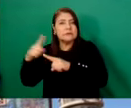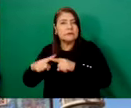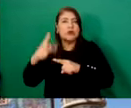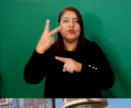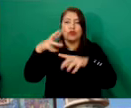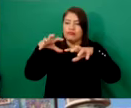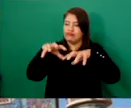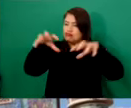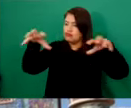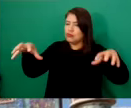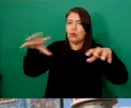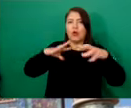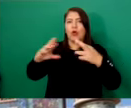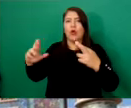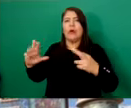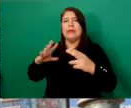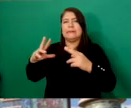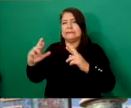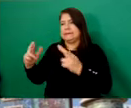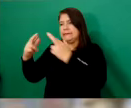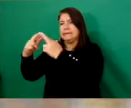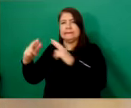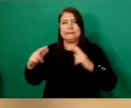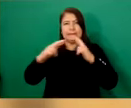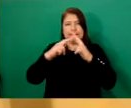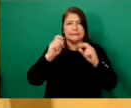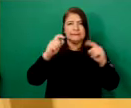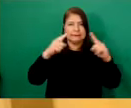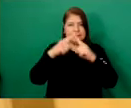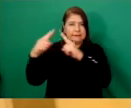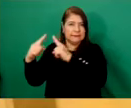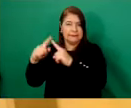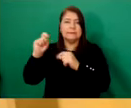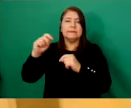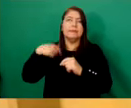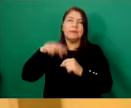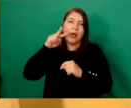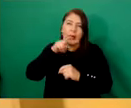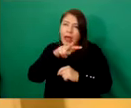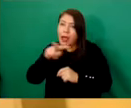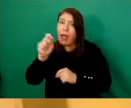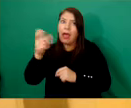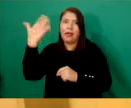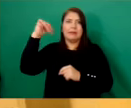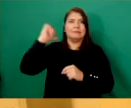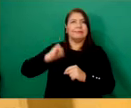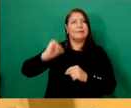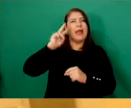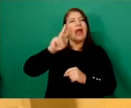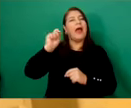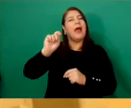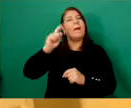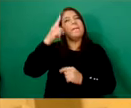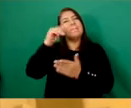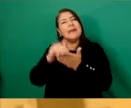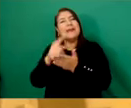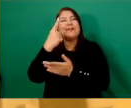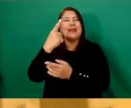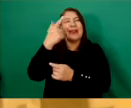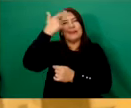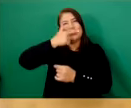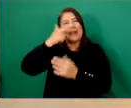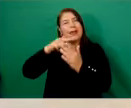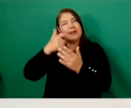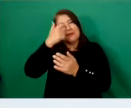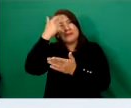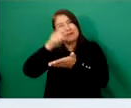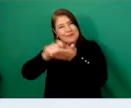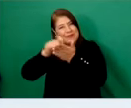Con dos majestuosas mezquitas cuya arquitectura evoca imágenes de las Mil y una Noches, una